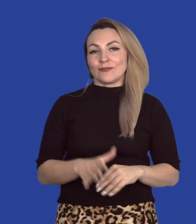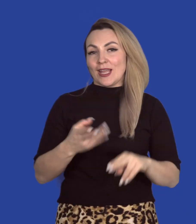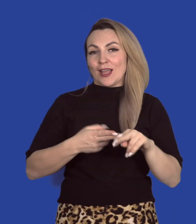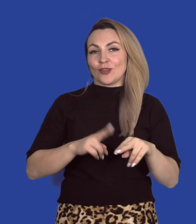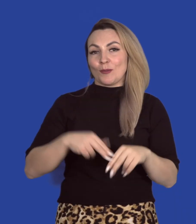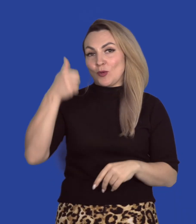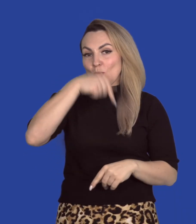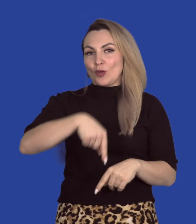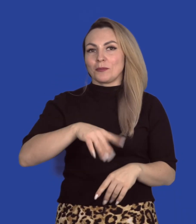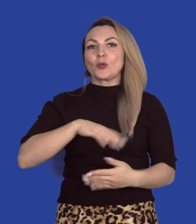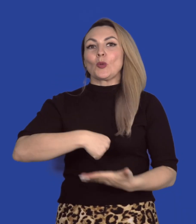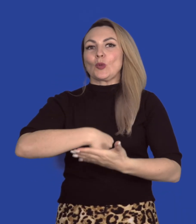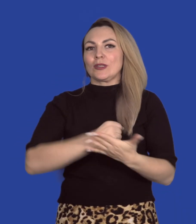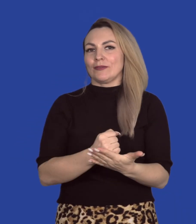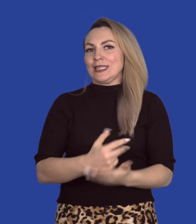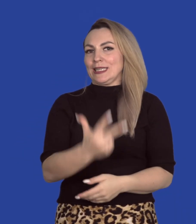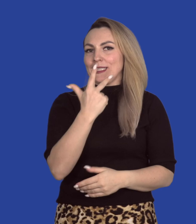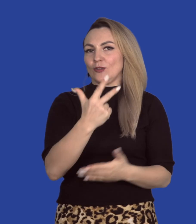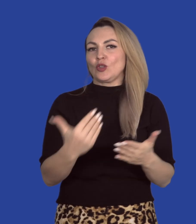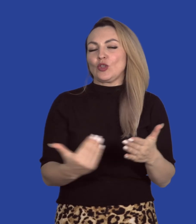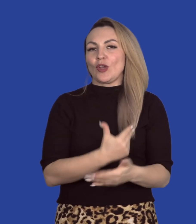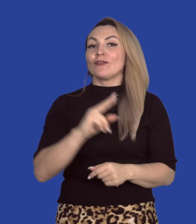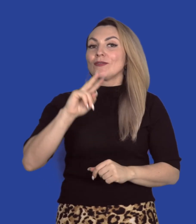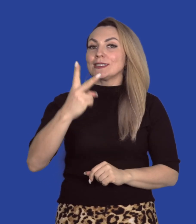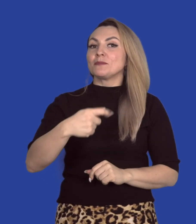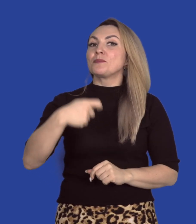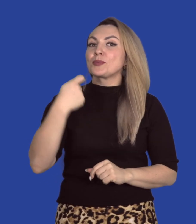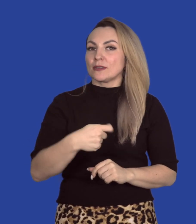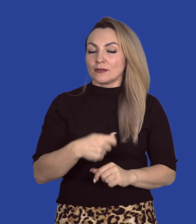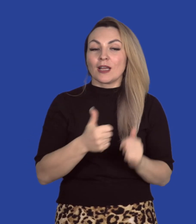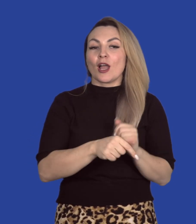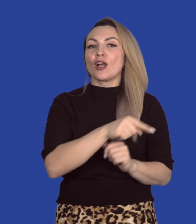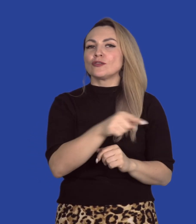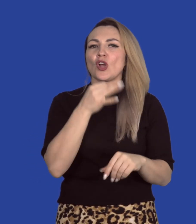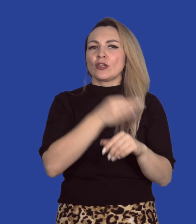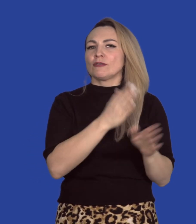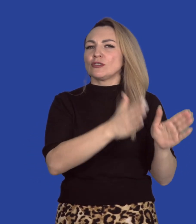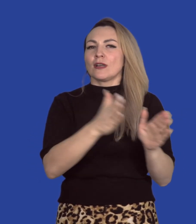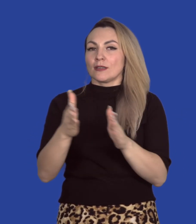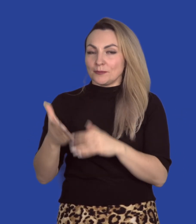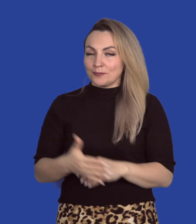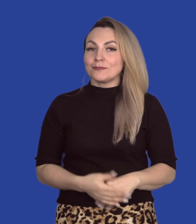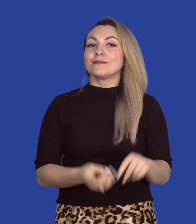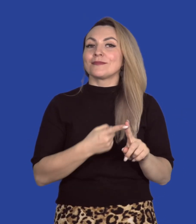6. В этом году были избраны три новых Вице-президента ВОГ, каждый из которых персонально курирует свою сферу деятельности: